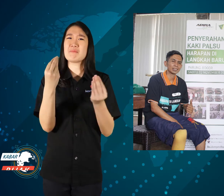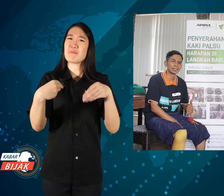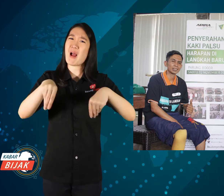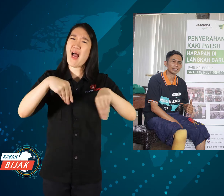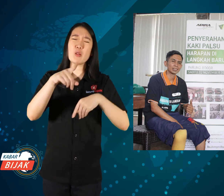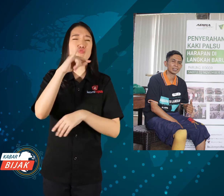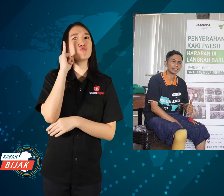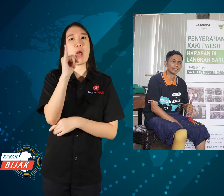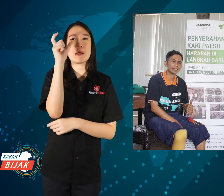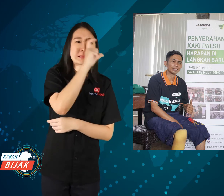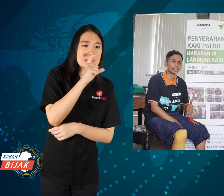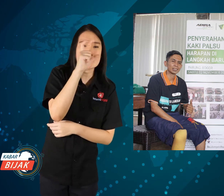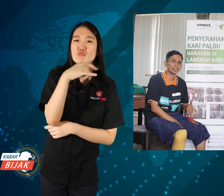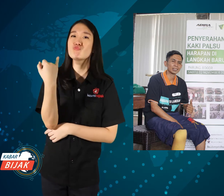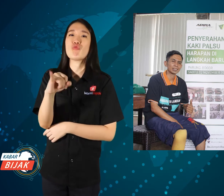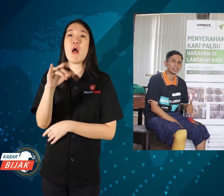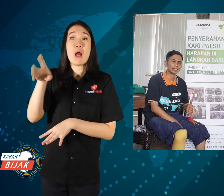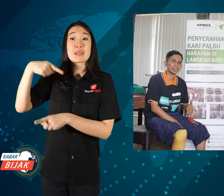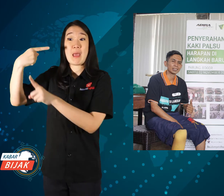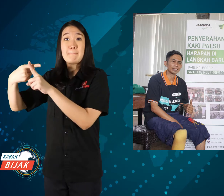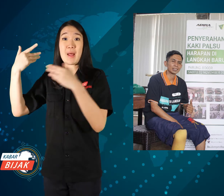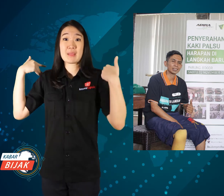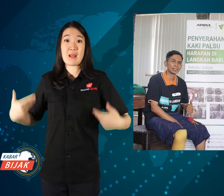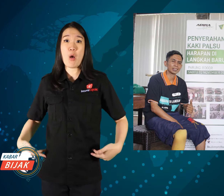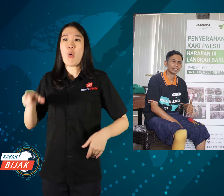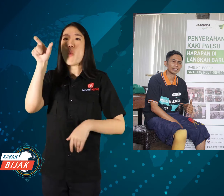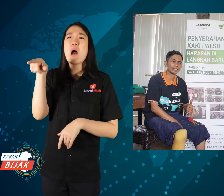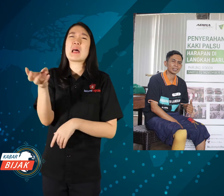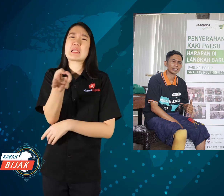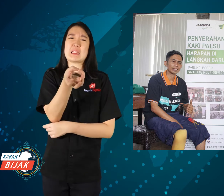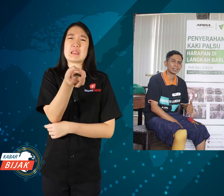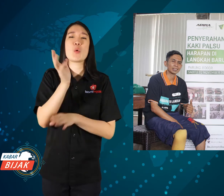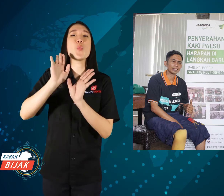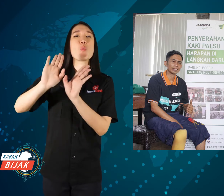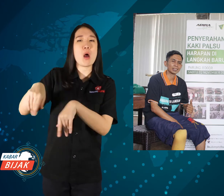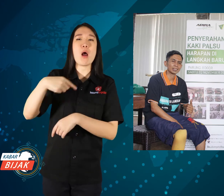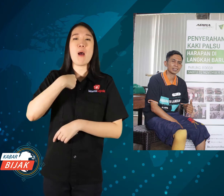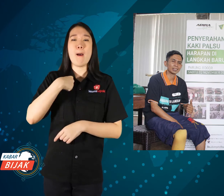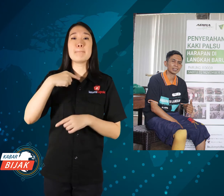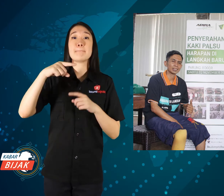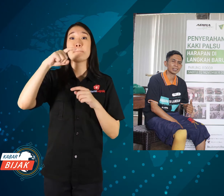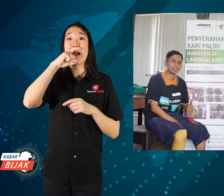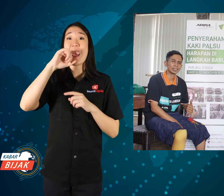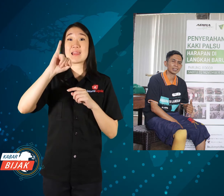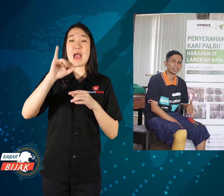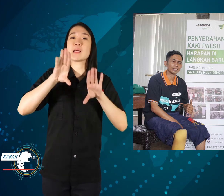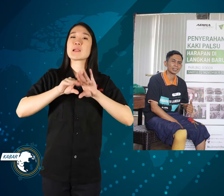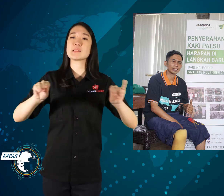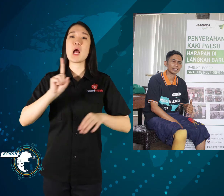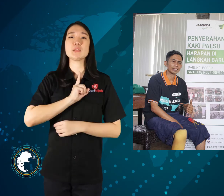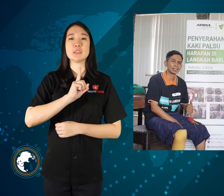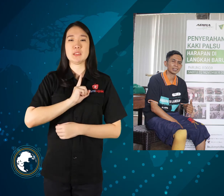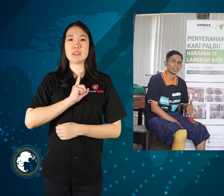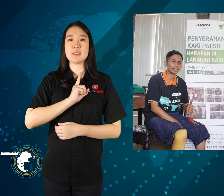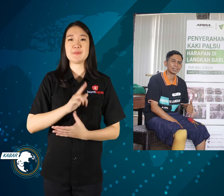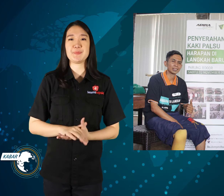Bahan sulit dicari, ditambah lagi tenaga\ orang sedikit, maka Pak Ian bekerja sendiri.